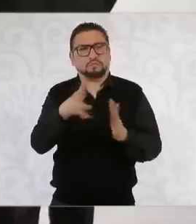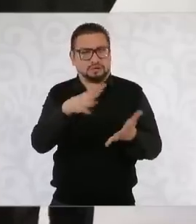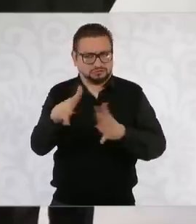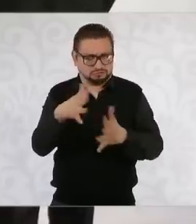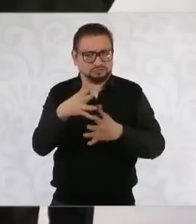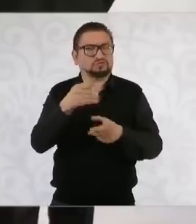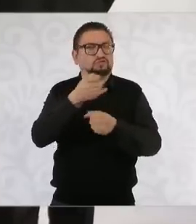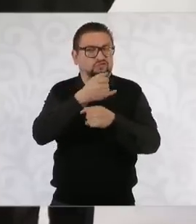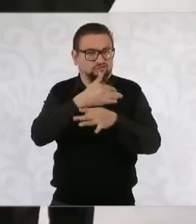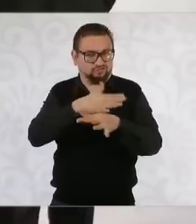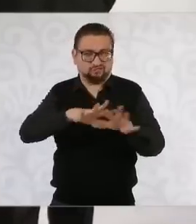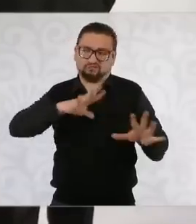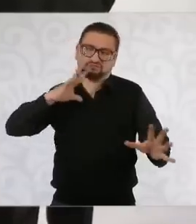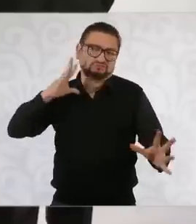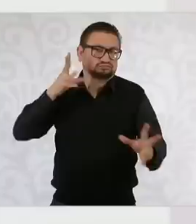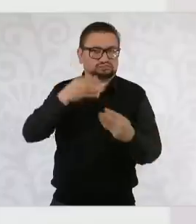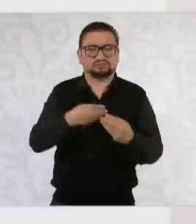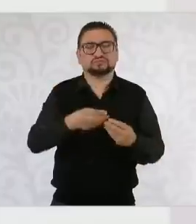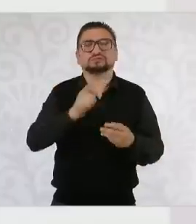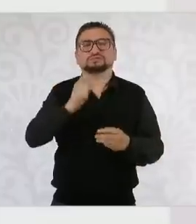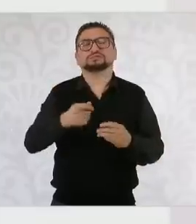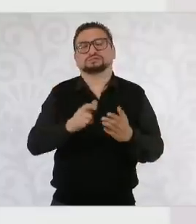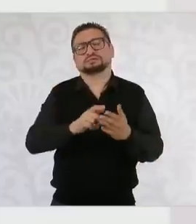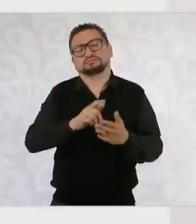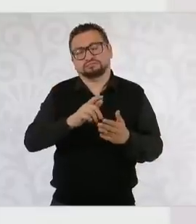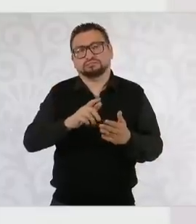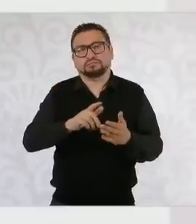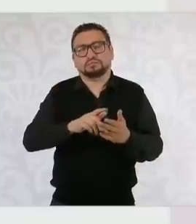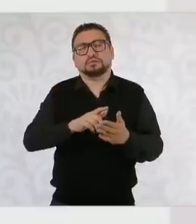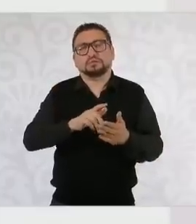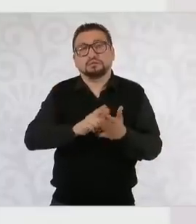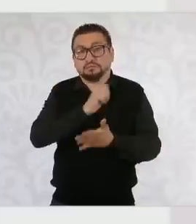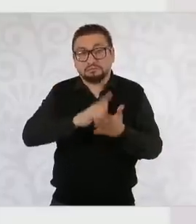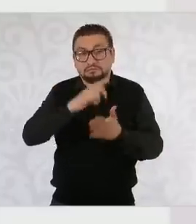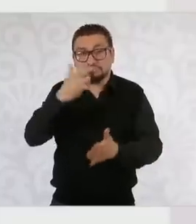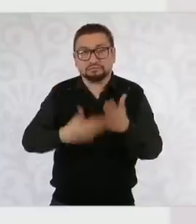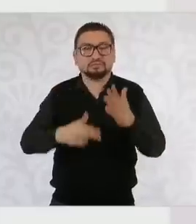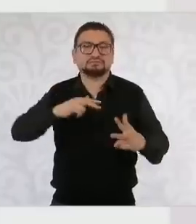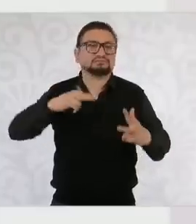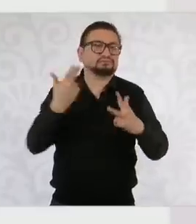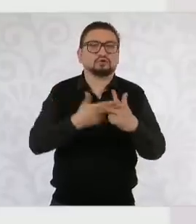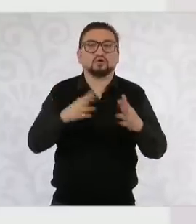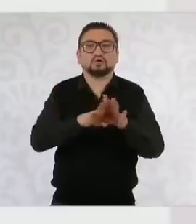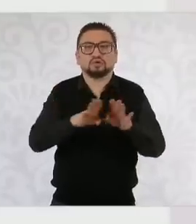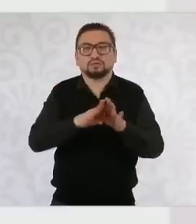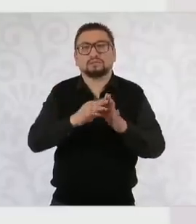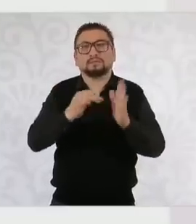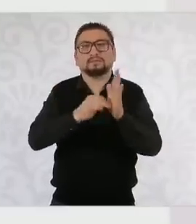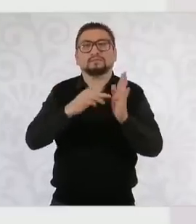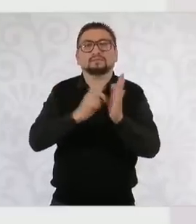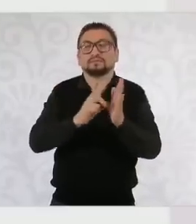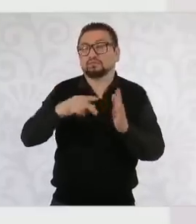reportando los homicidios dolosos eh de acuerdo con su metodología Ellos se van directamente a